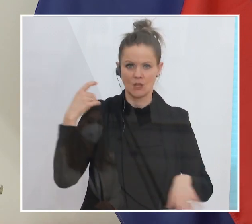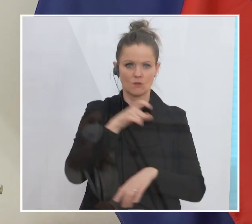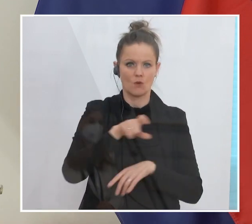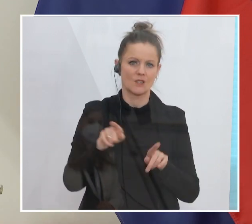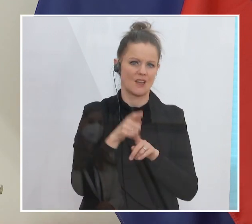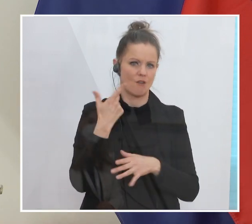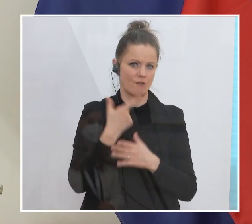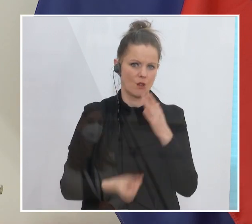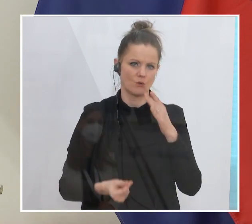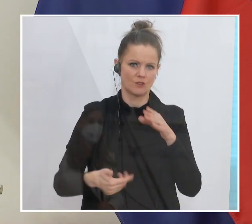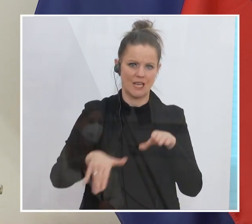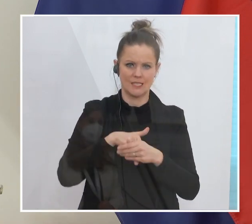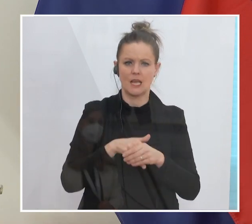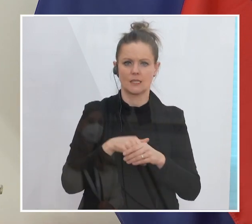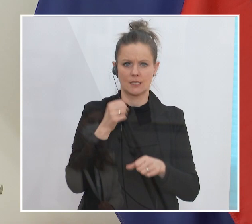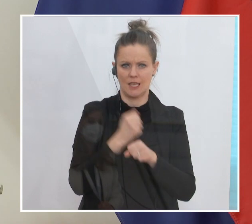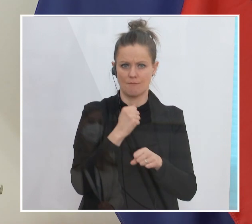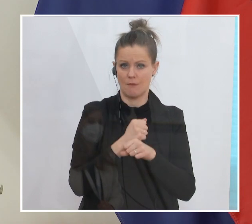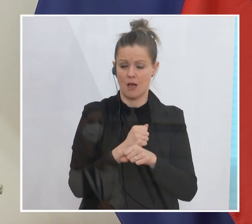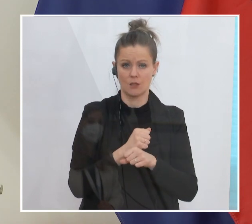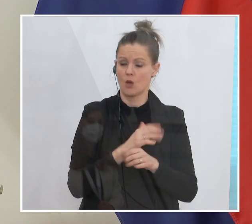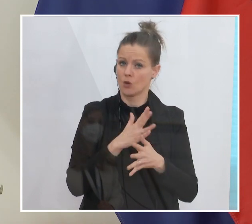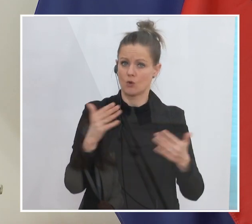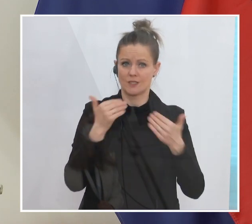Verlustersatz geschaffen, da wirklich ein großes Dankeschön vor allem auch an den Finanzminister,